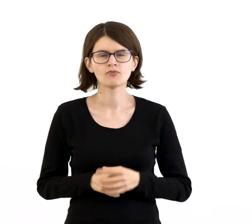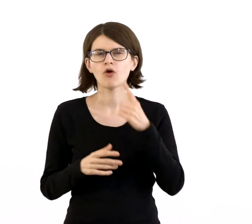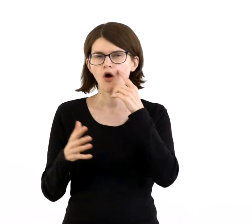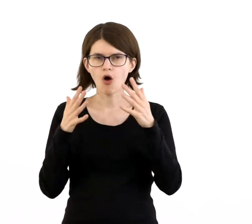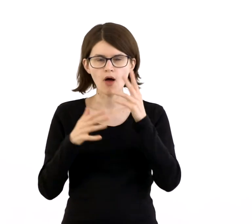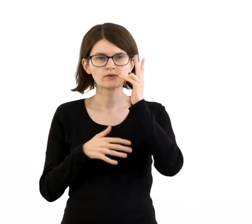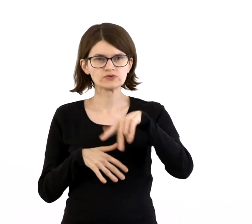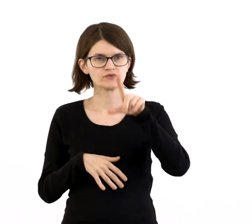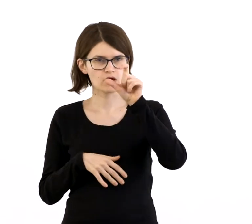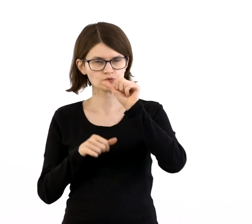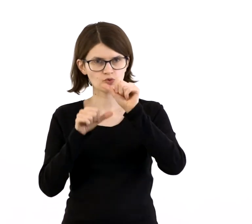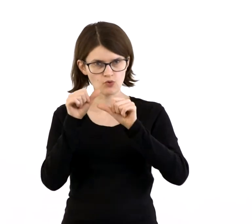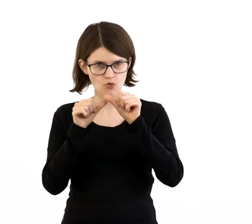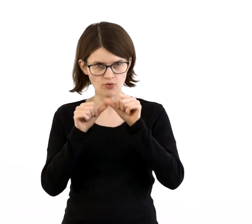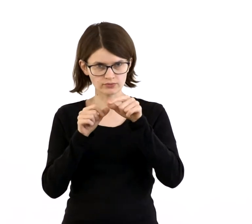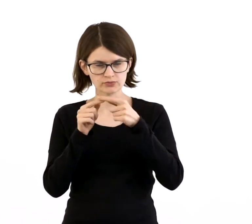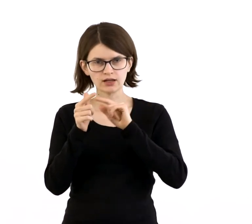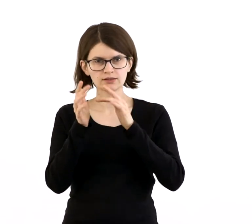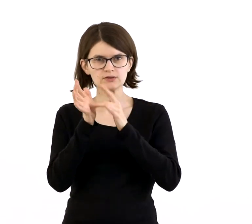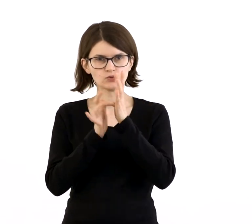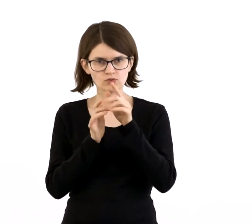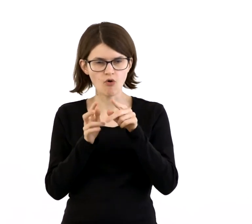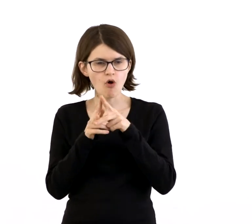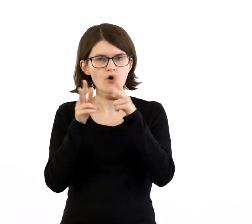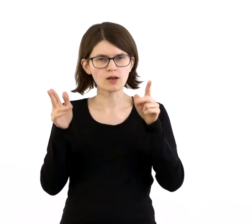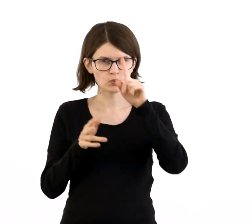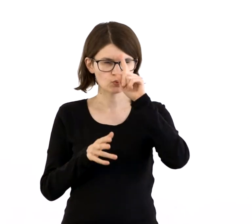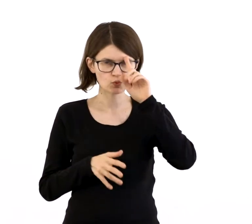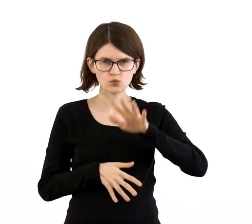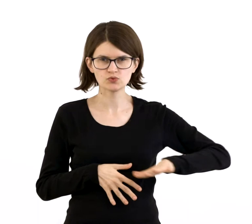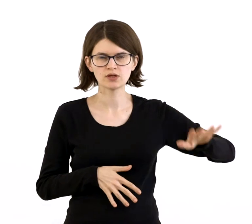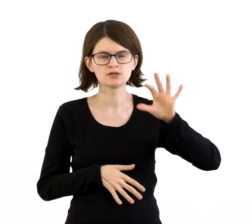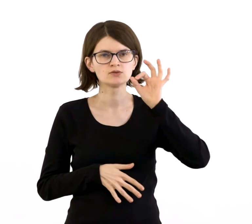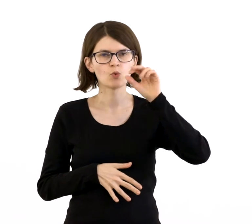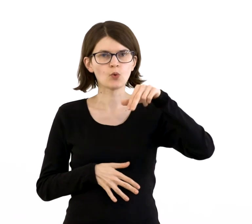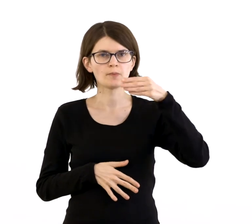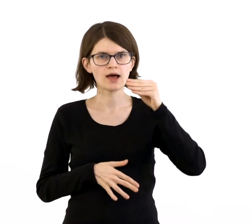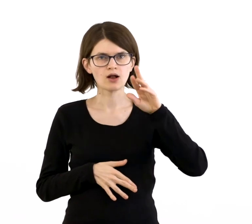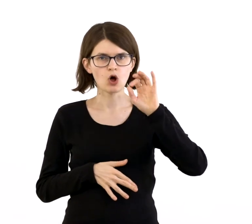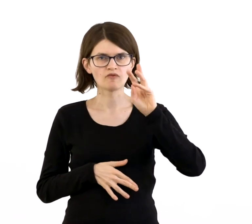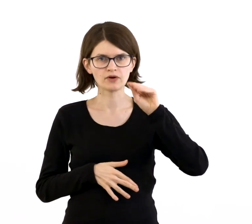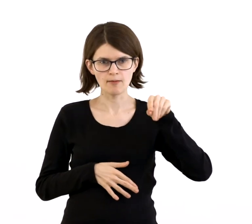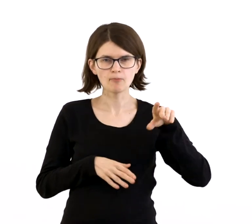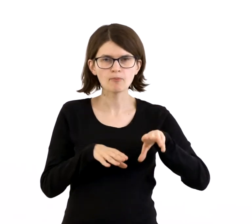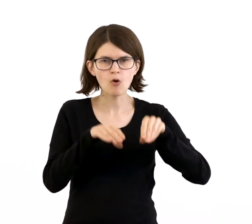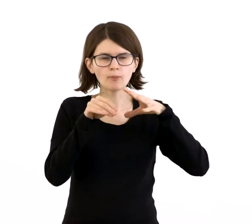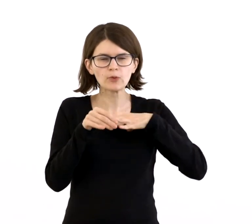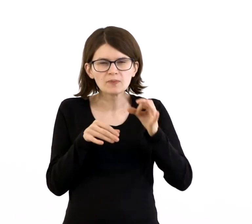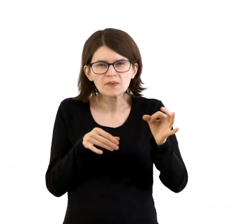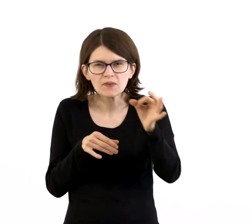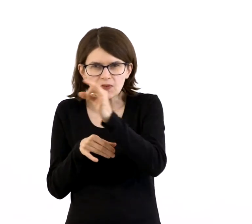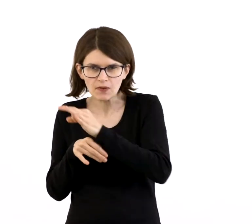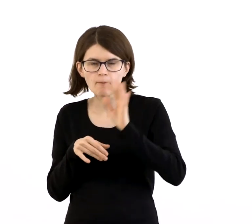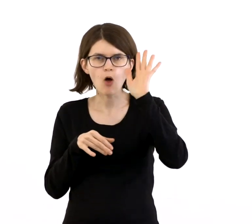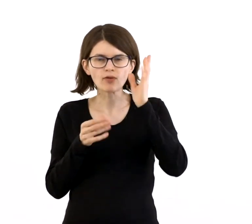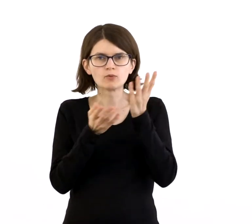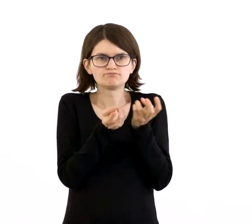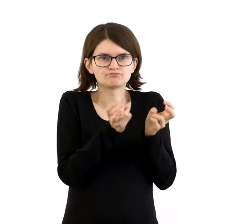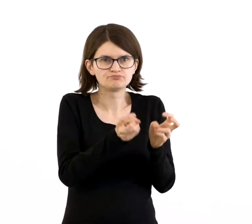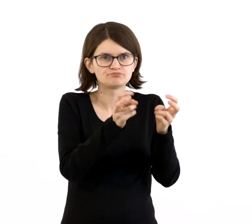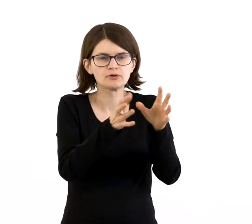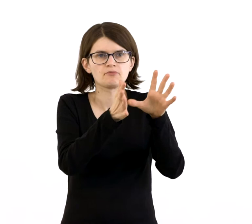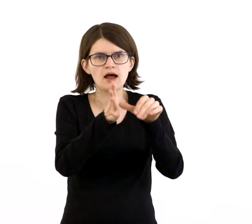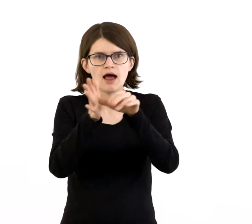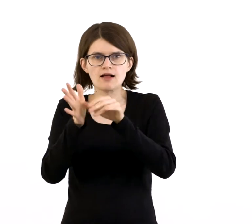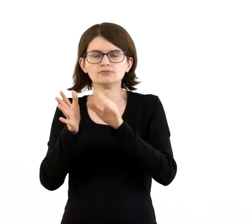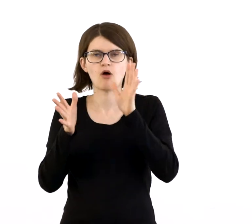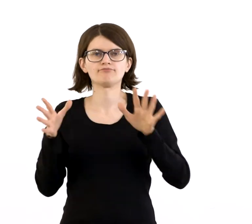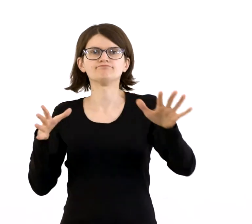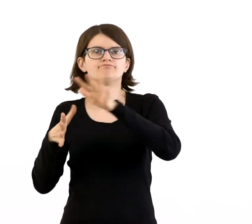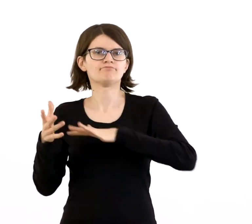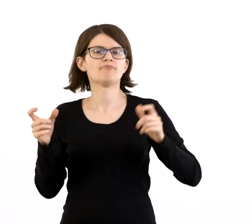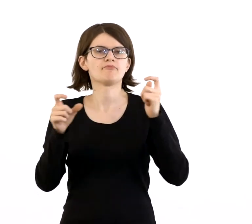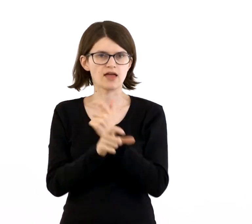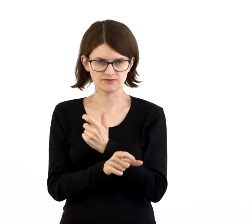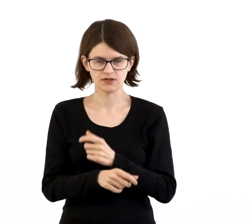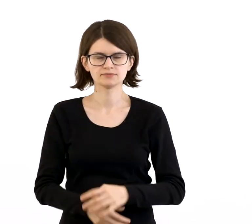Ok. 3200 r. p.n.e. zaczęły się tworzyć sumeryjskie miasta-państwa w miejsce dawnych mniejszych osad.